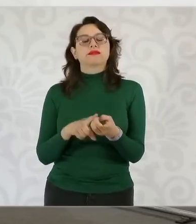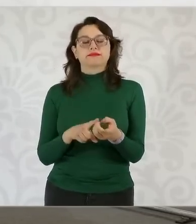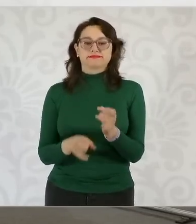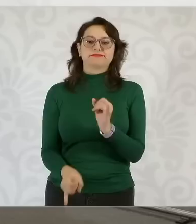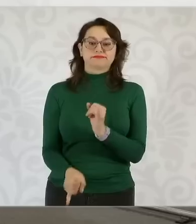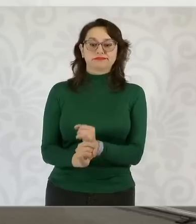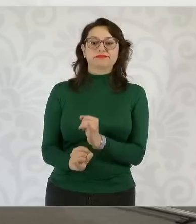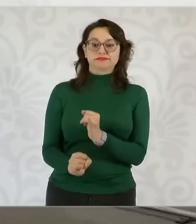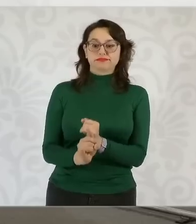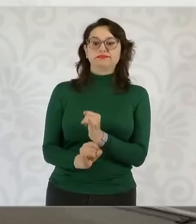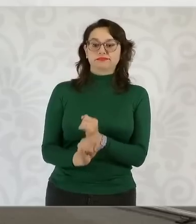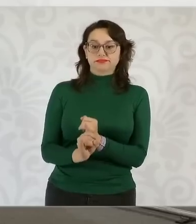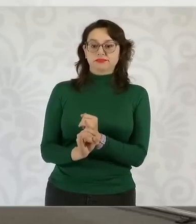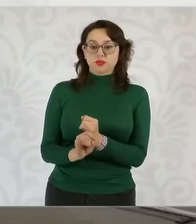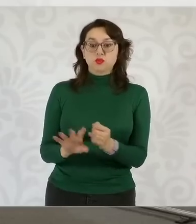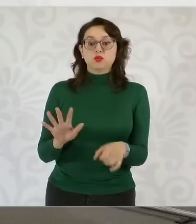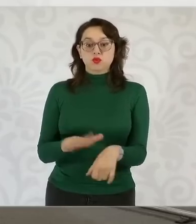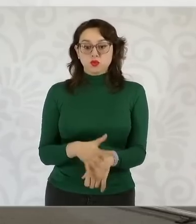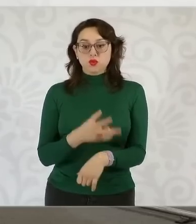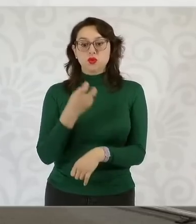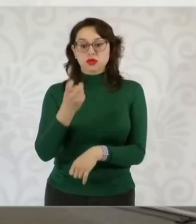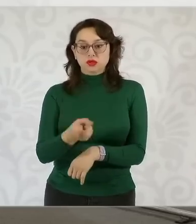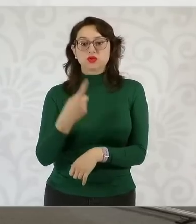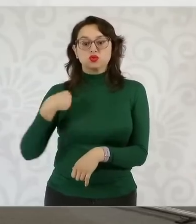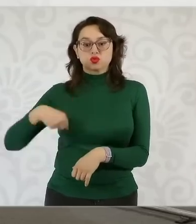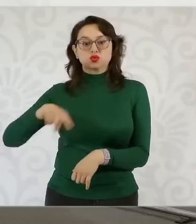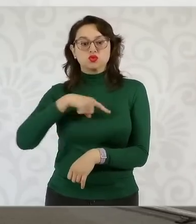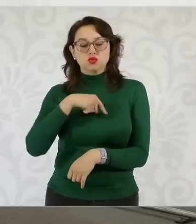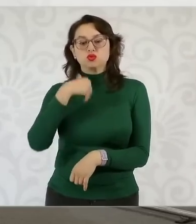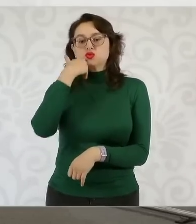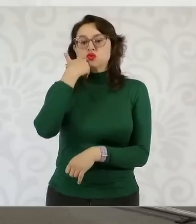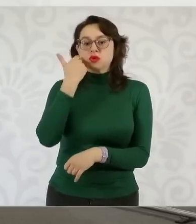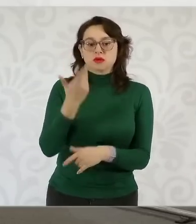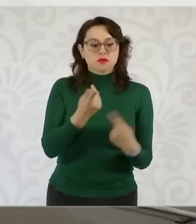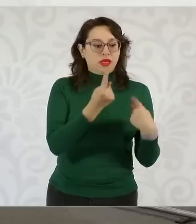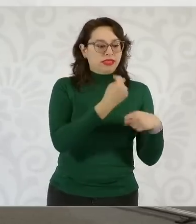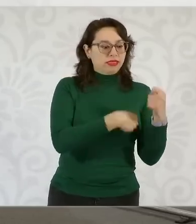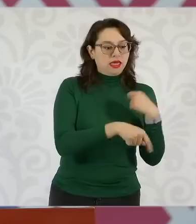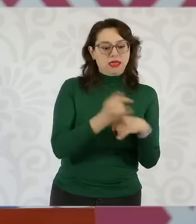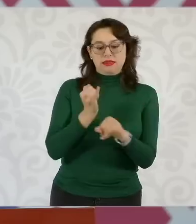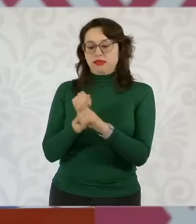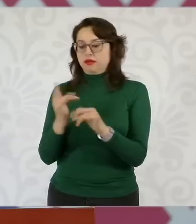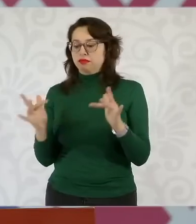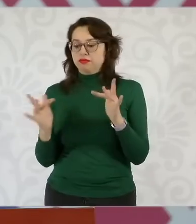por nuestra estrategia de retail interconectado que busca brindar la misma experiencia de compra